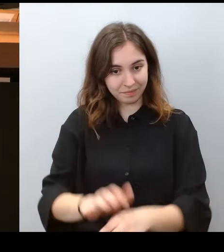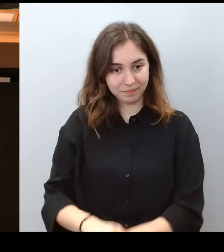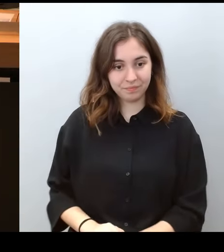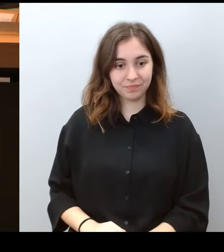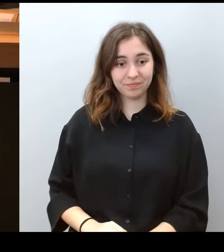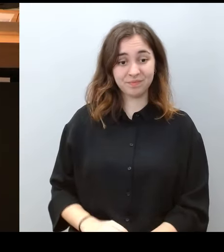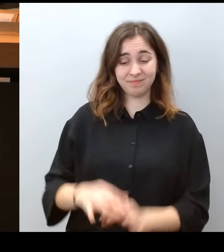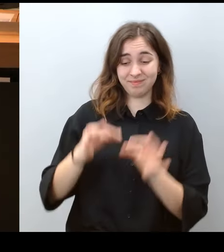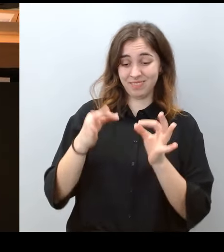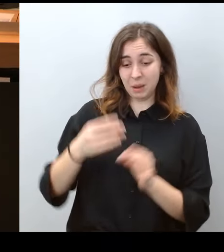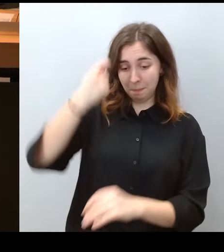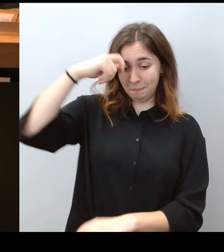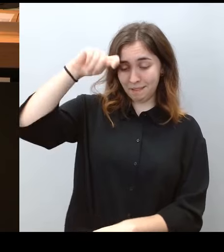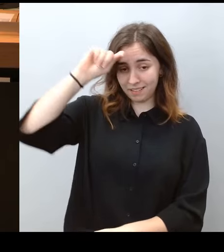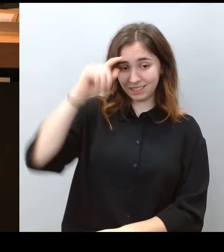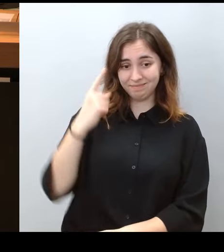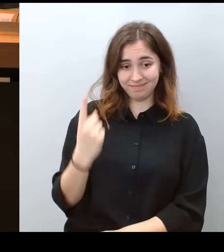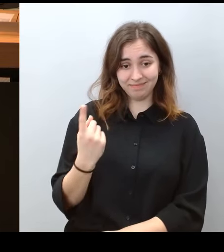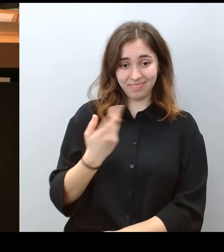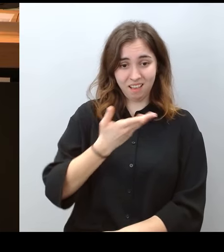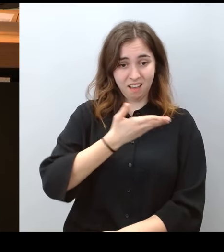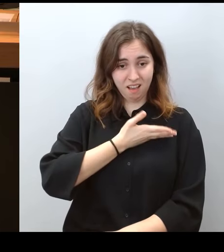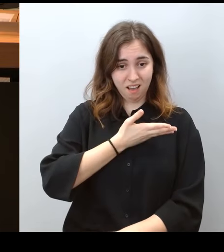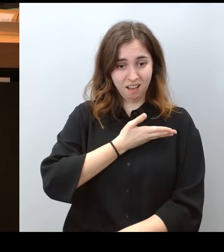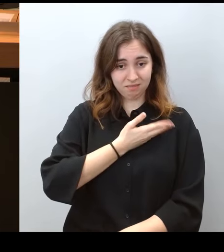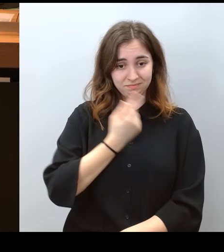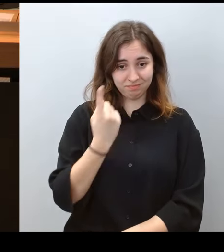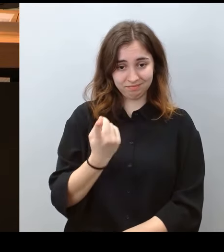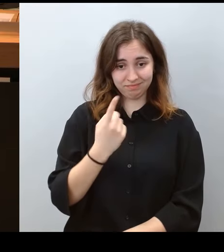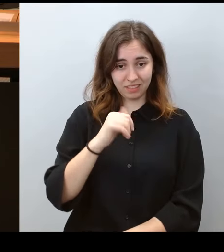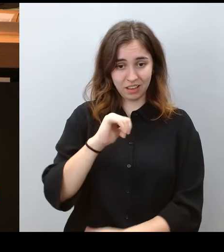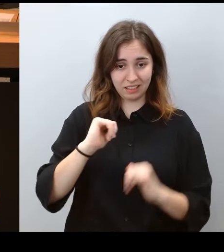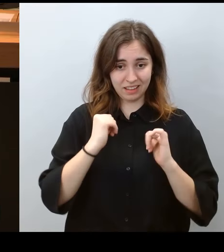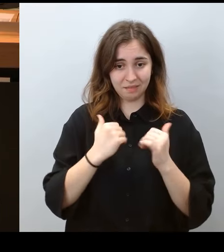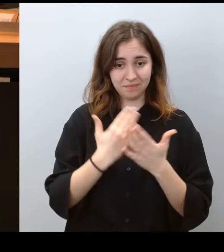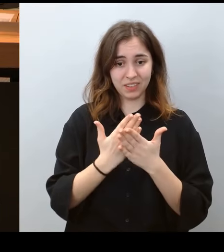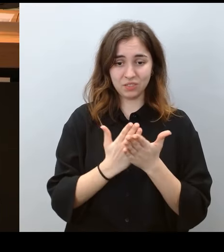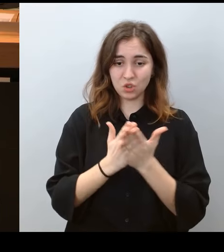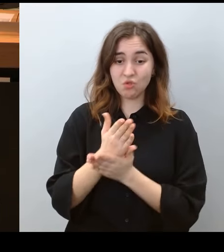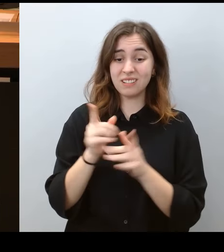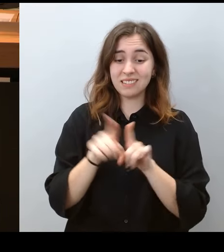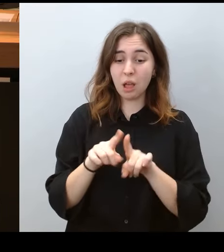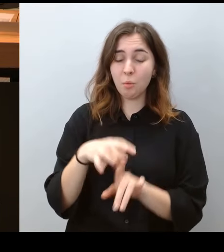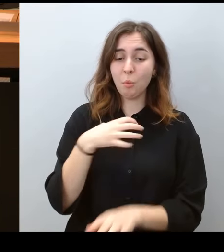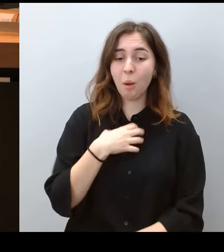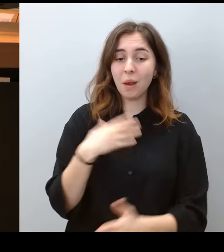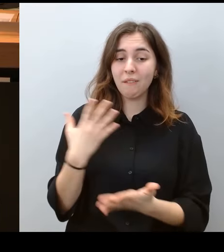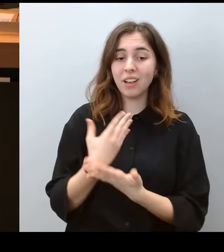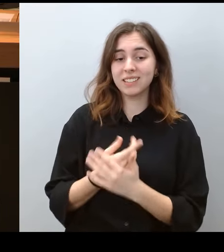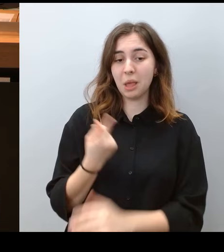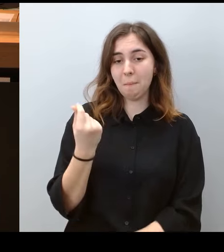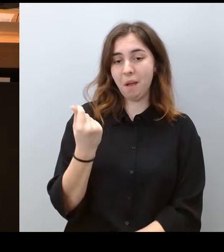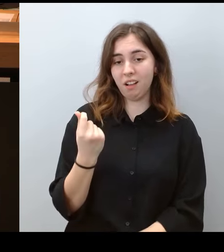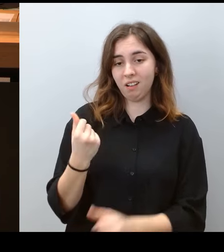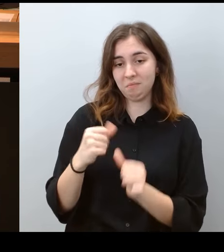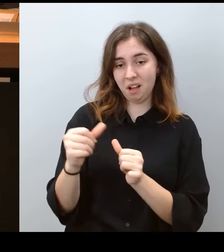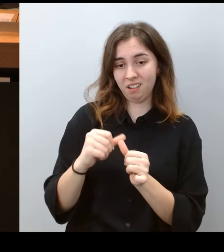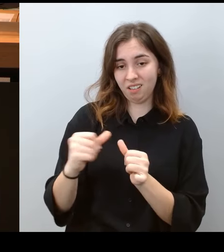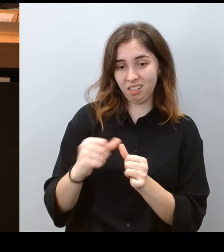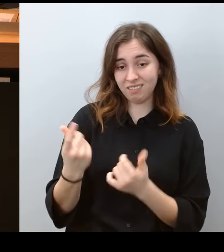ein roter Faden im Leben. Und das ist der Mangel, der Mangel an Geld, um deshalb auf vieles im Leben verzichten zu müssen.